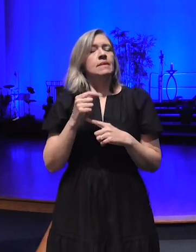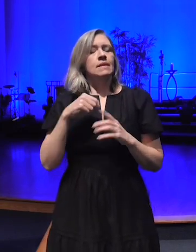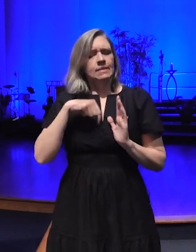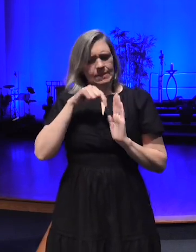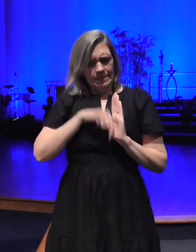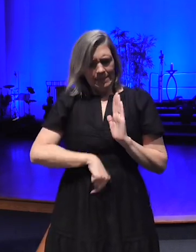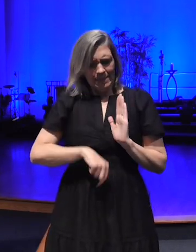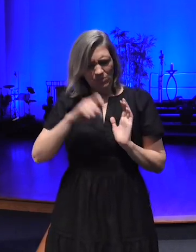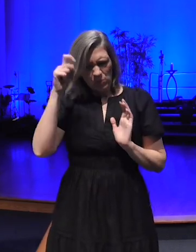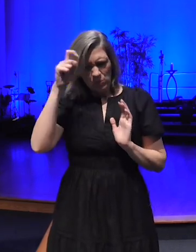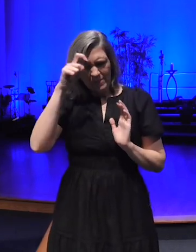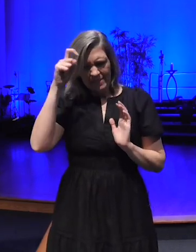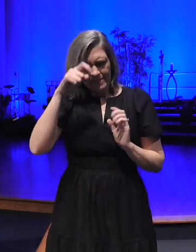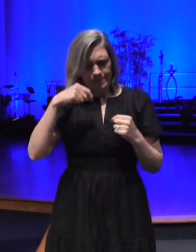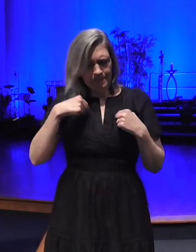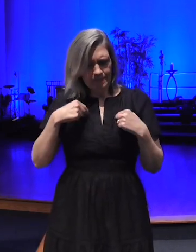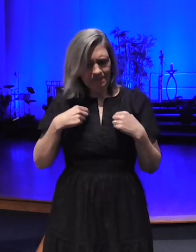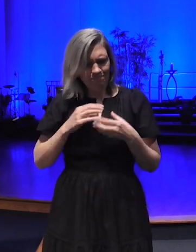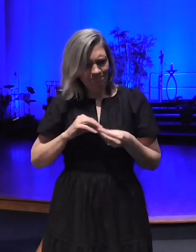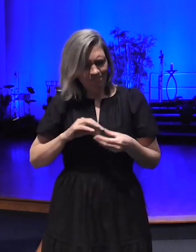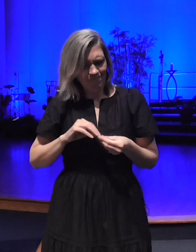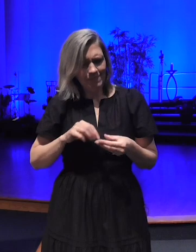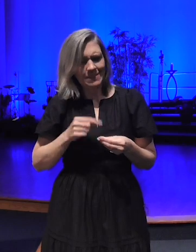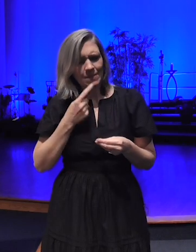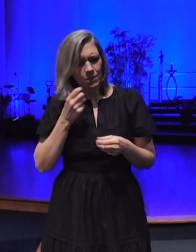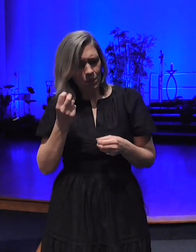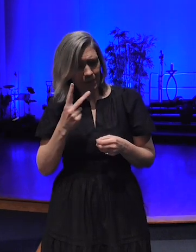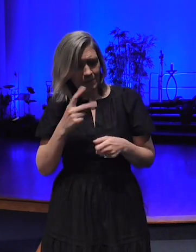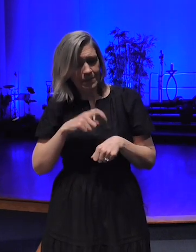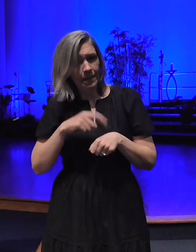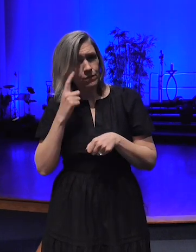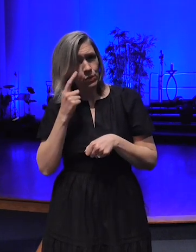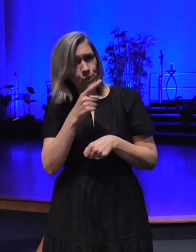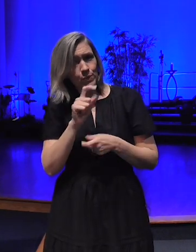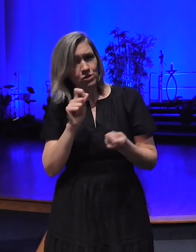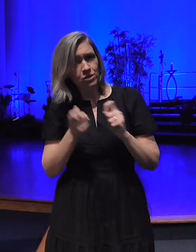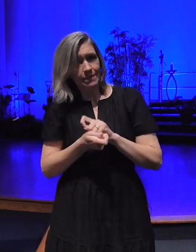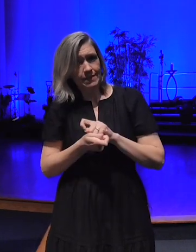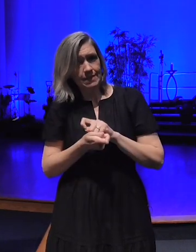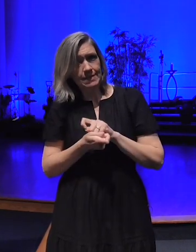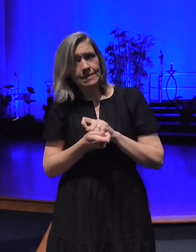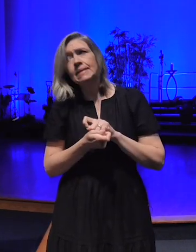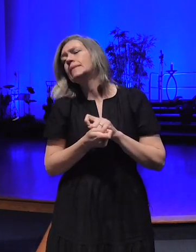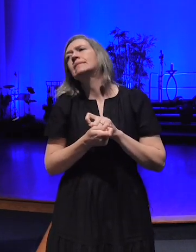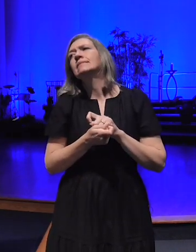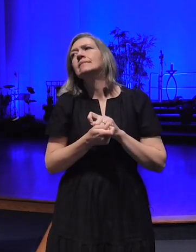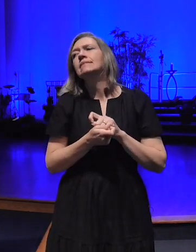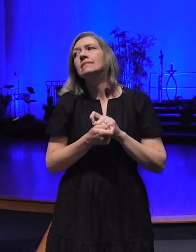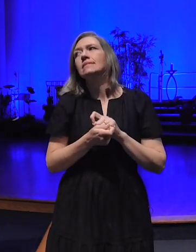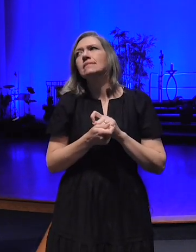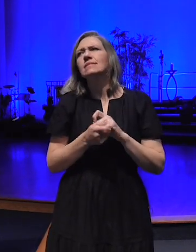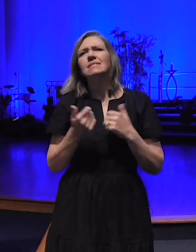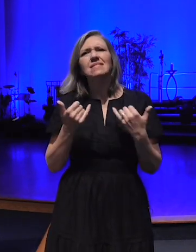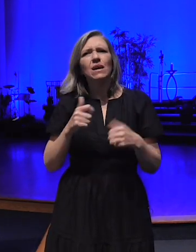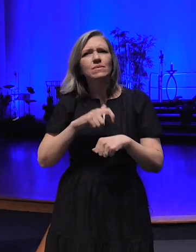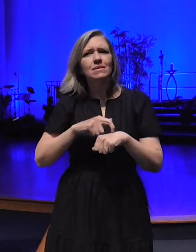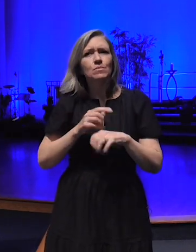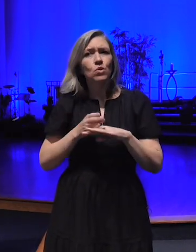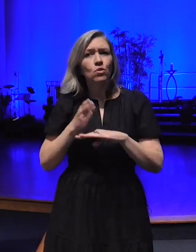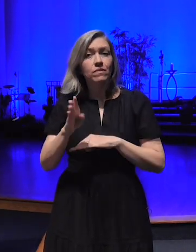todo está muy bien y ahora es el momento de que cambies, ahora es el momento después de más de cuatro décadas en